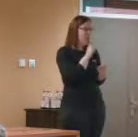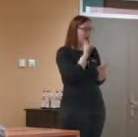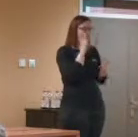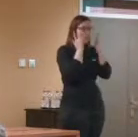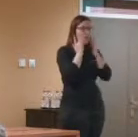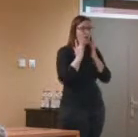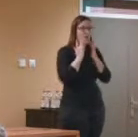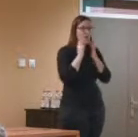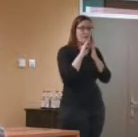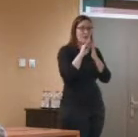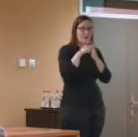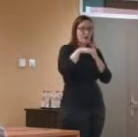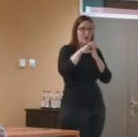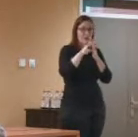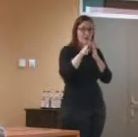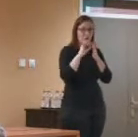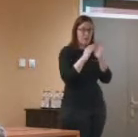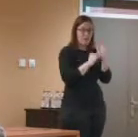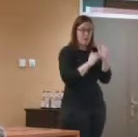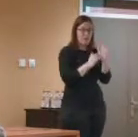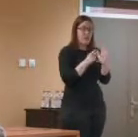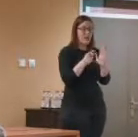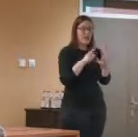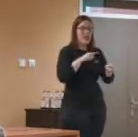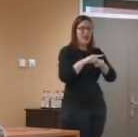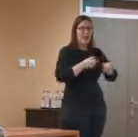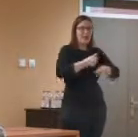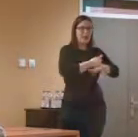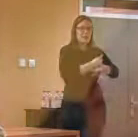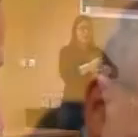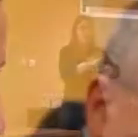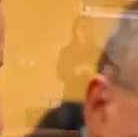era gerente, y era también uno de los que al final confesó